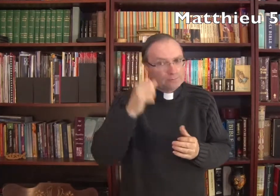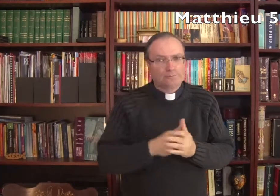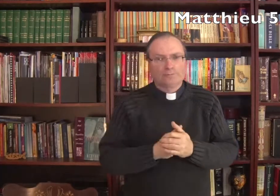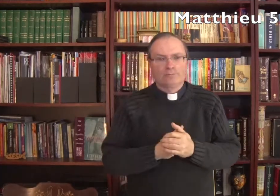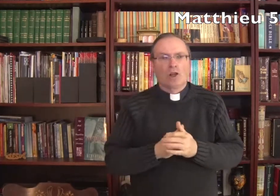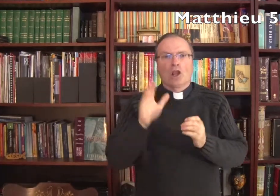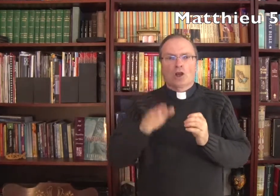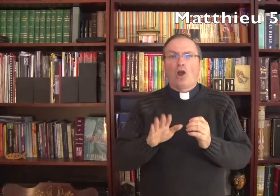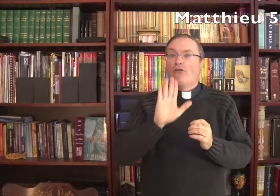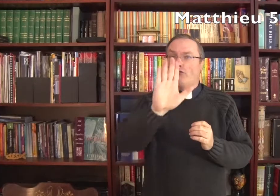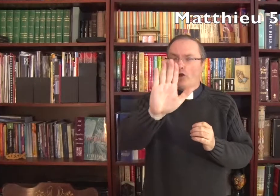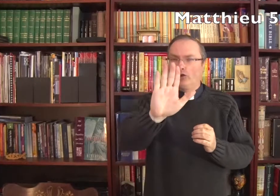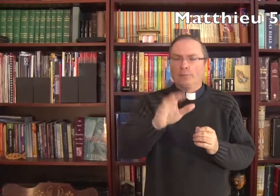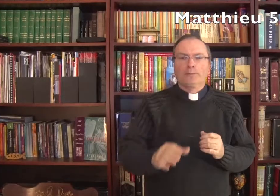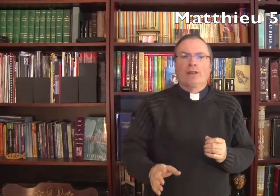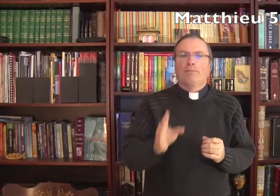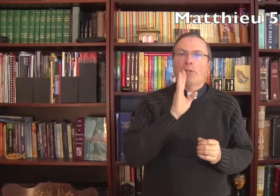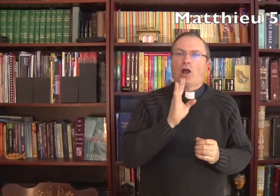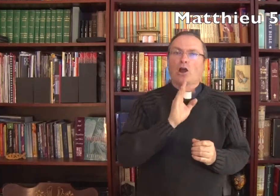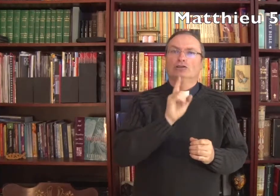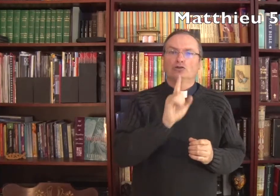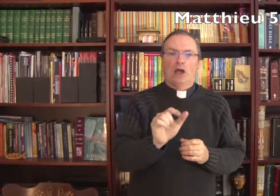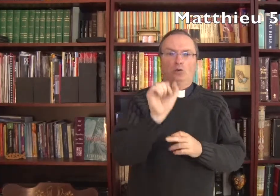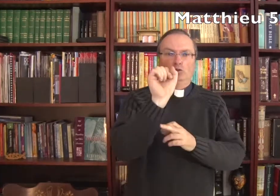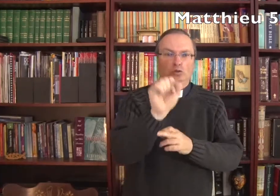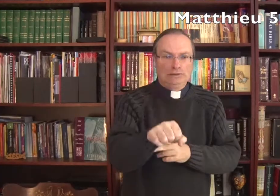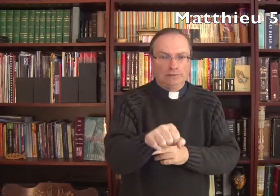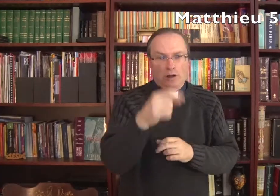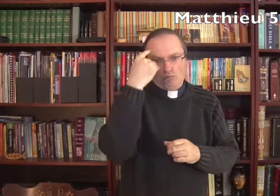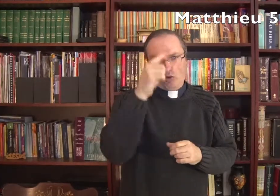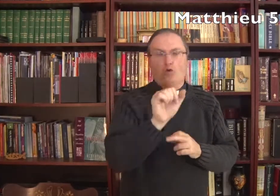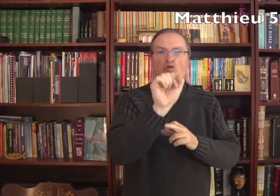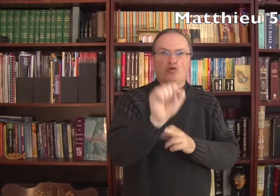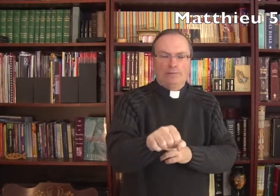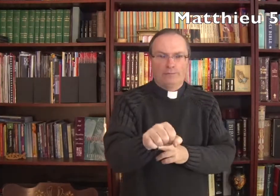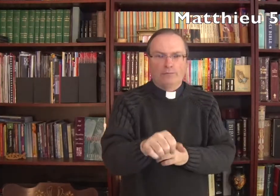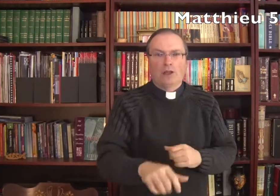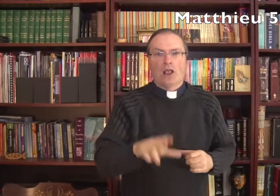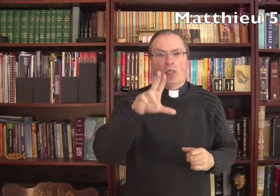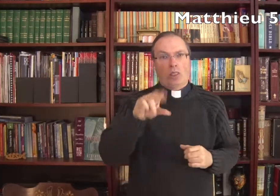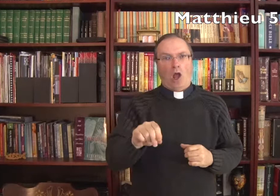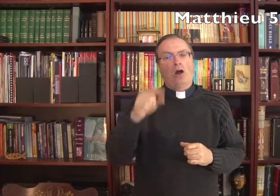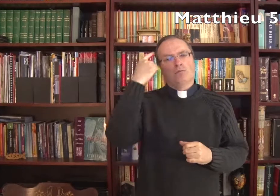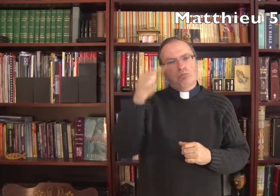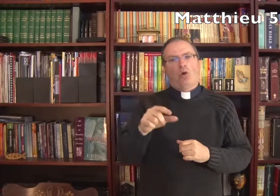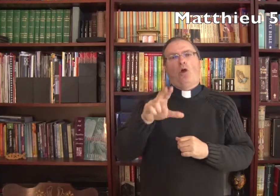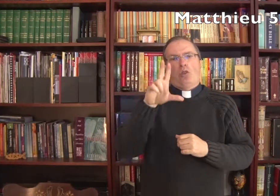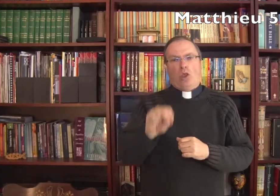Que votre parole soit ‘oui’ pour oui, ‘non’ pour non;